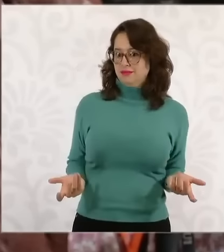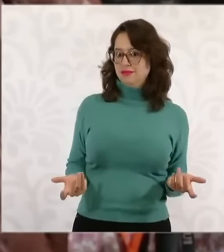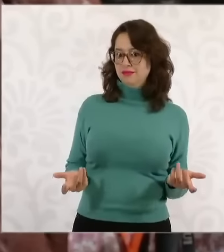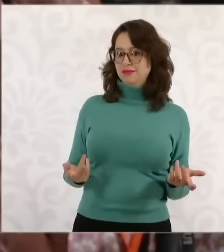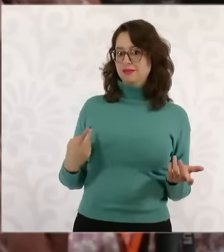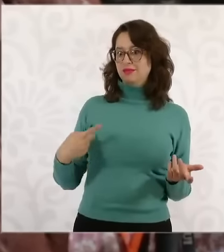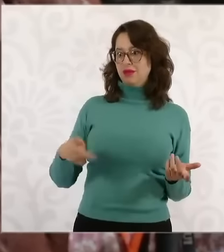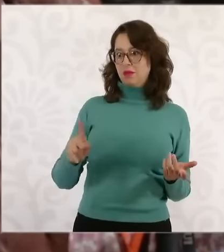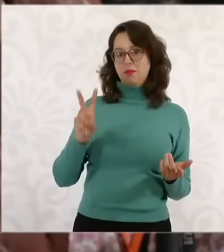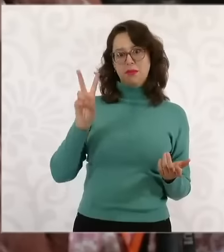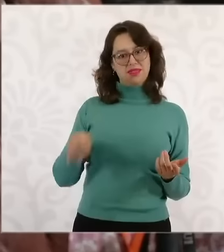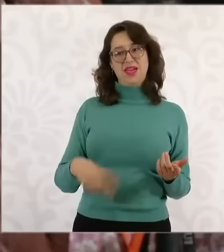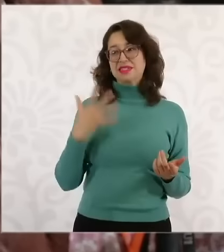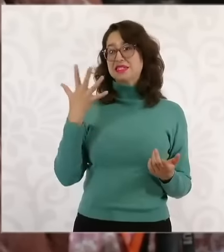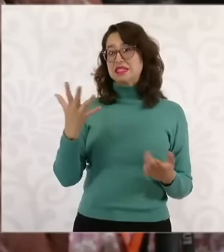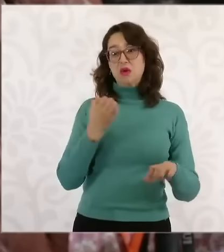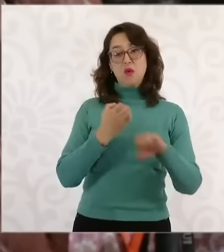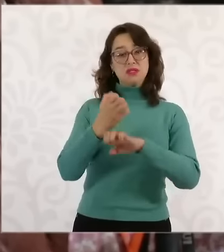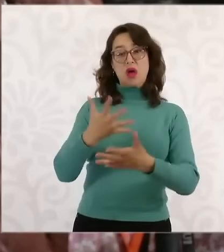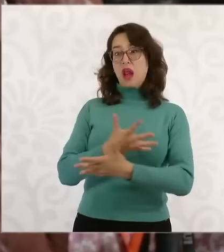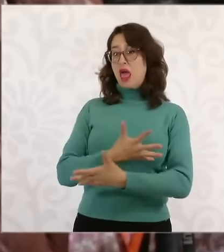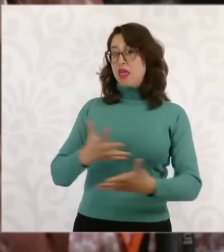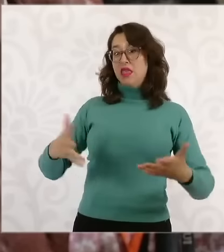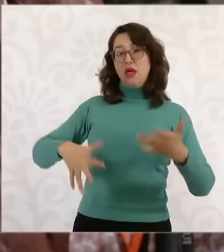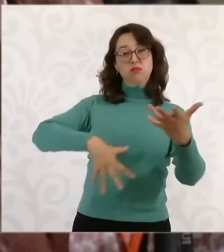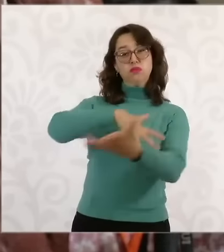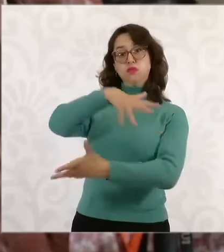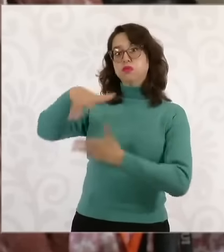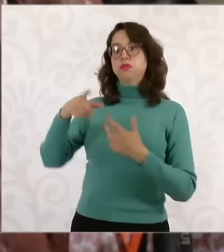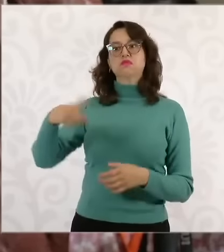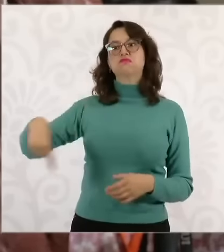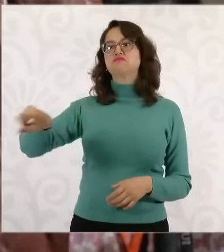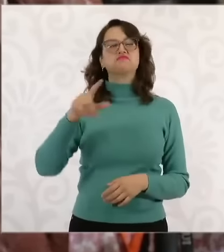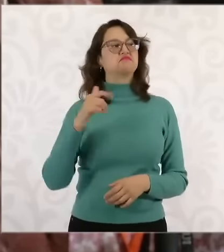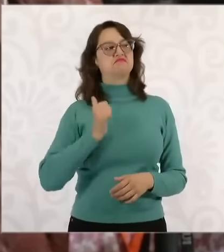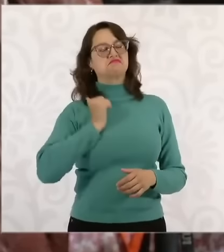fue impresionante, pero ellos se han dedicado precisamente a ello. Yo quisiera un comentario